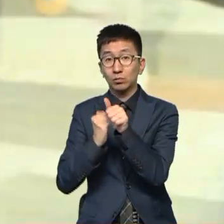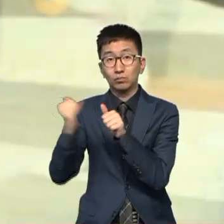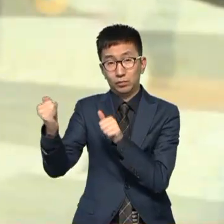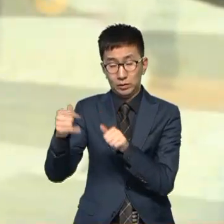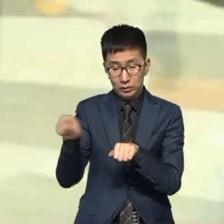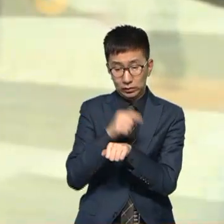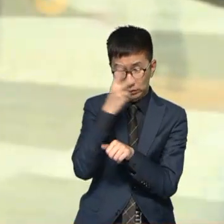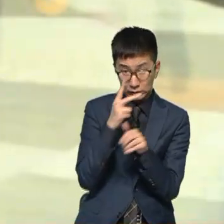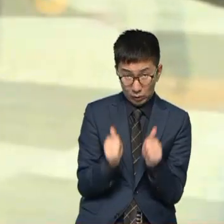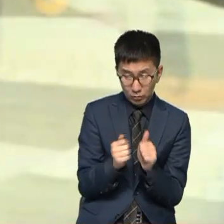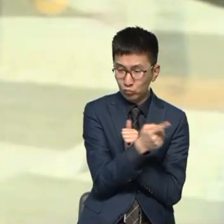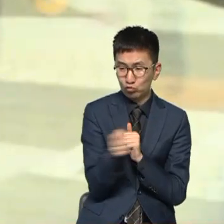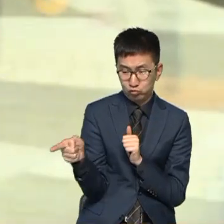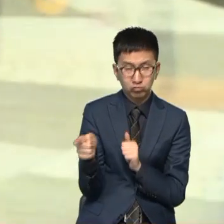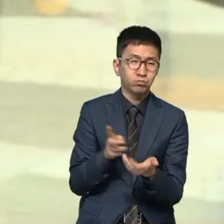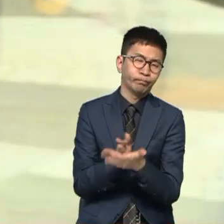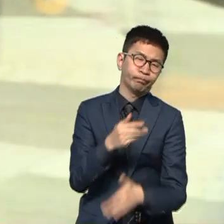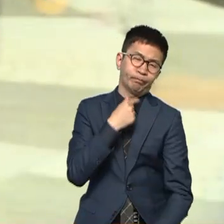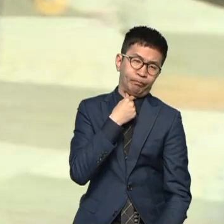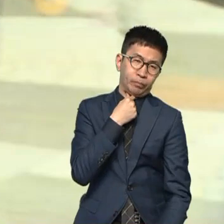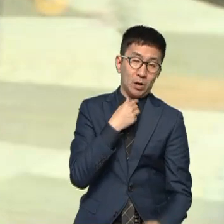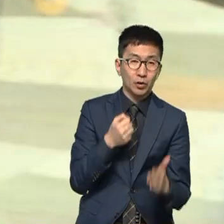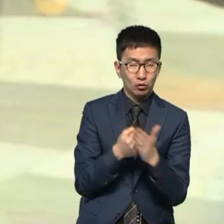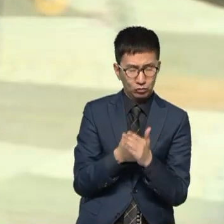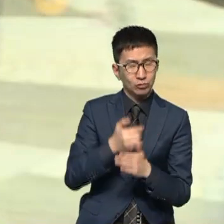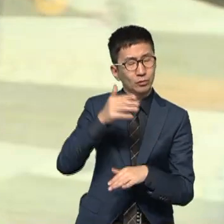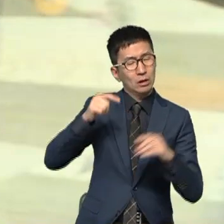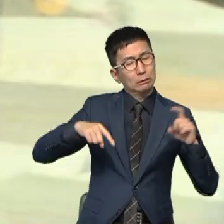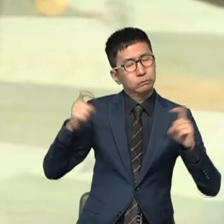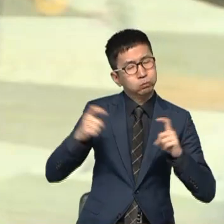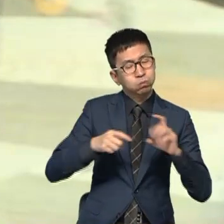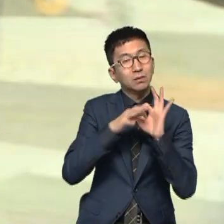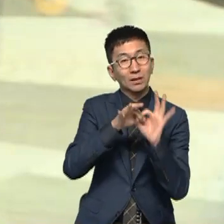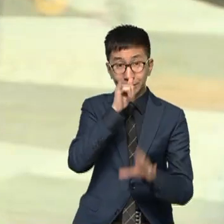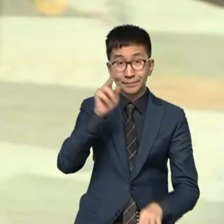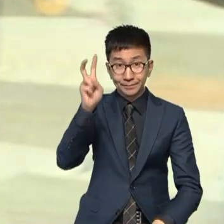처리도 예가하고 있어서 여야의 대치는 더욱 가파라질 전망입니다.